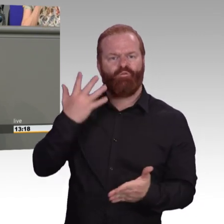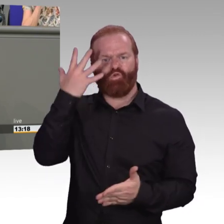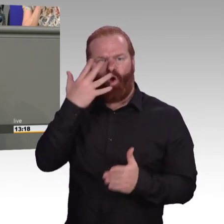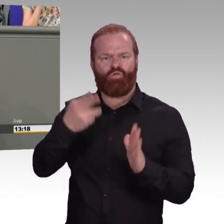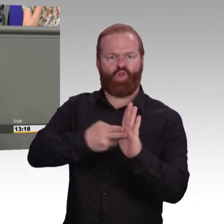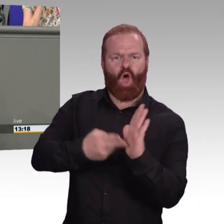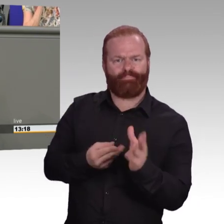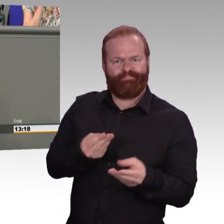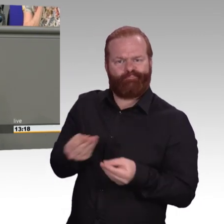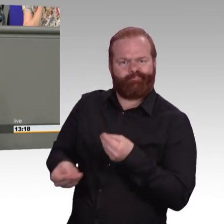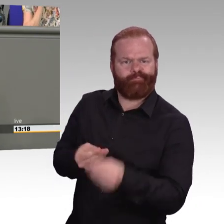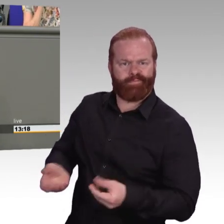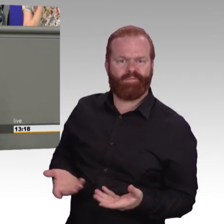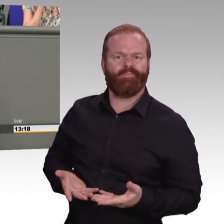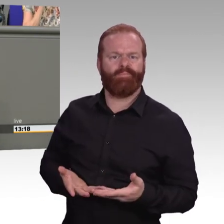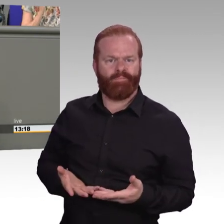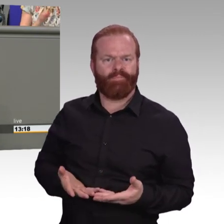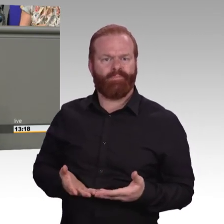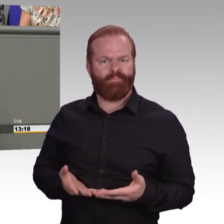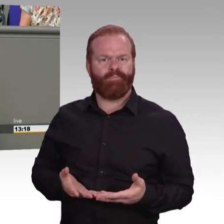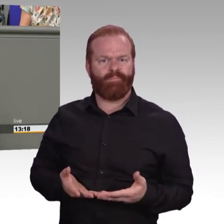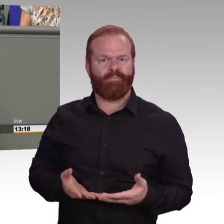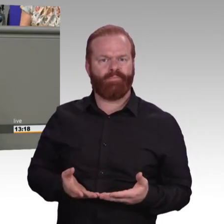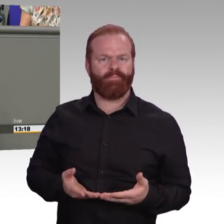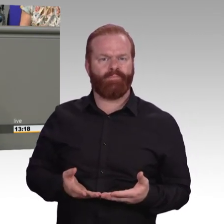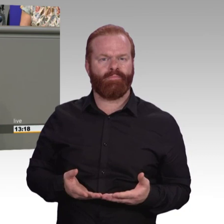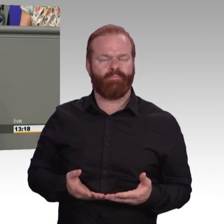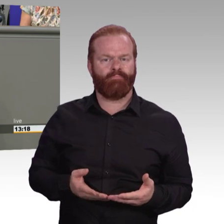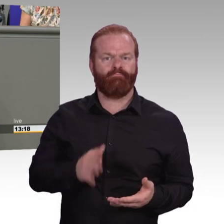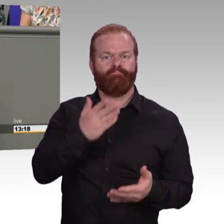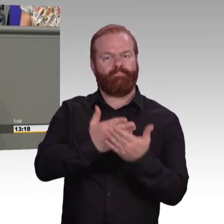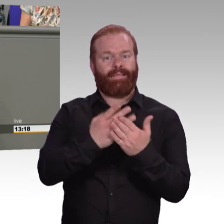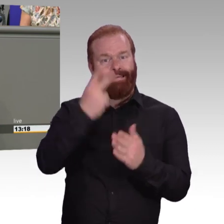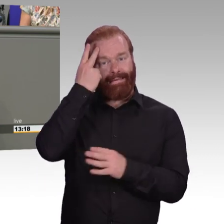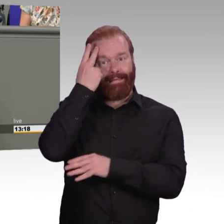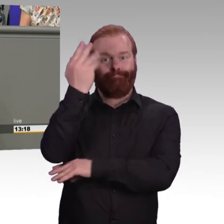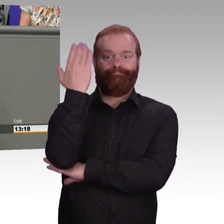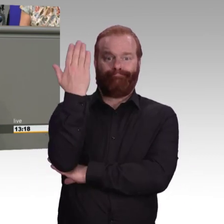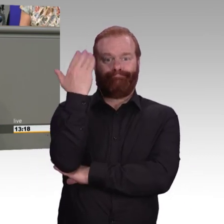Führt man hier die Kinderrechte ein, wäre es damit an vielen Stellen vorbei. Denn dann werden Kinderrechte künftig so definiert,